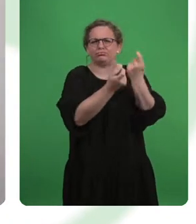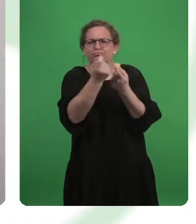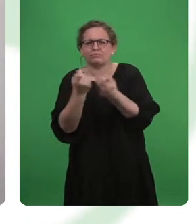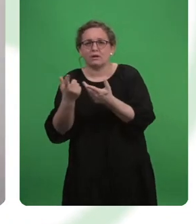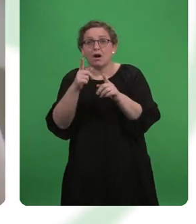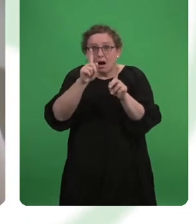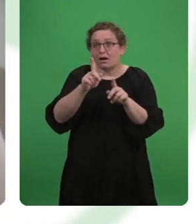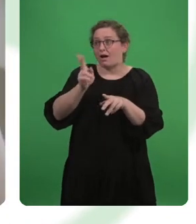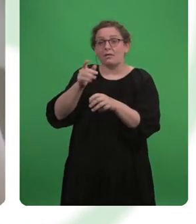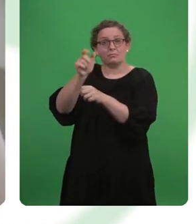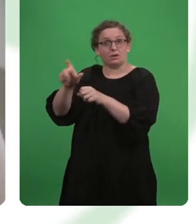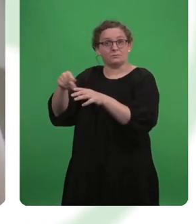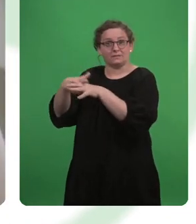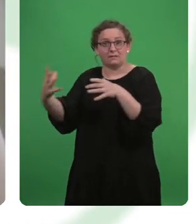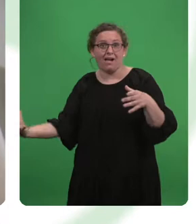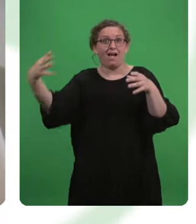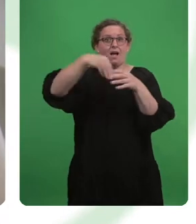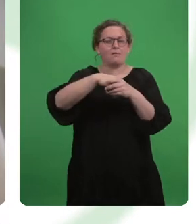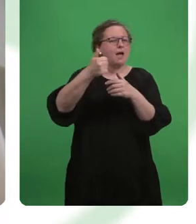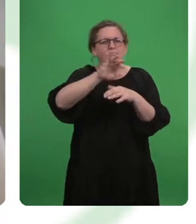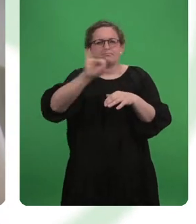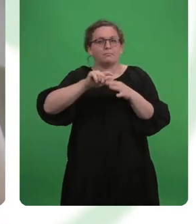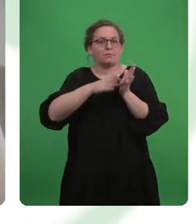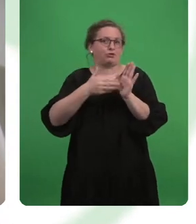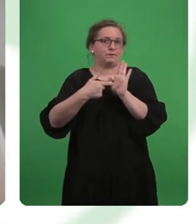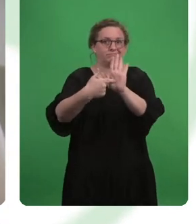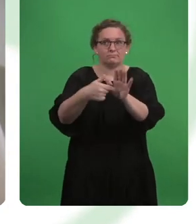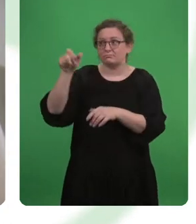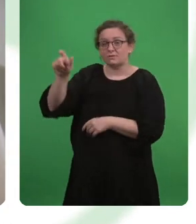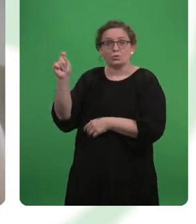Behinderung. Unser Best-Practice-Beispiel ist der Tobias, der eingesetzt wird, einmal